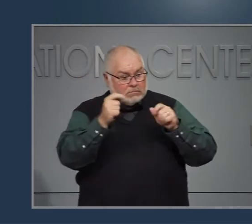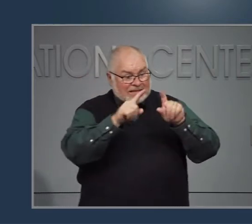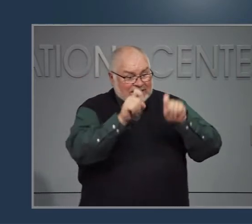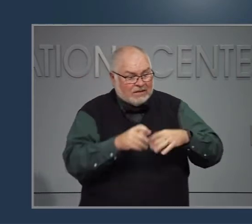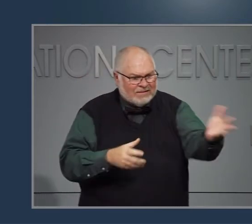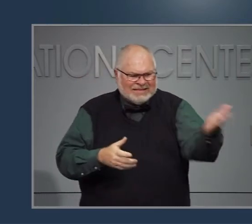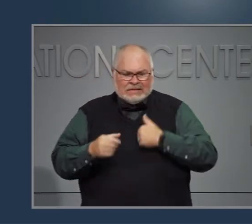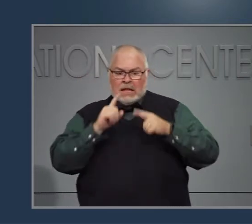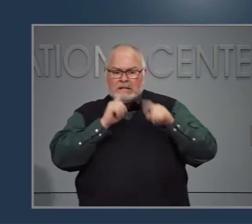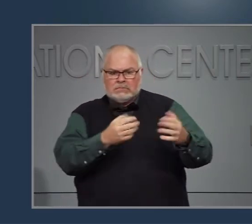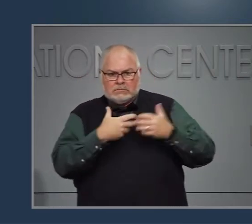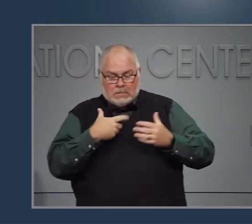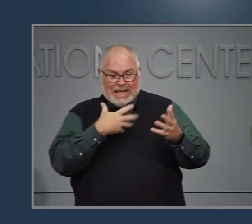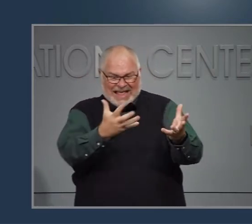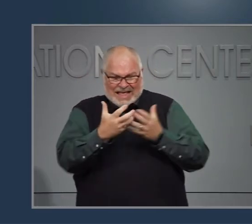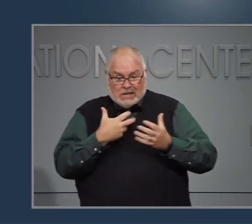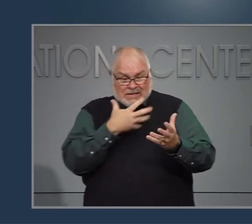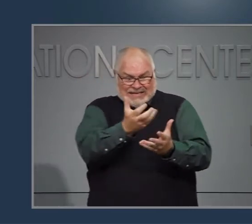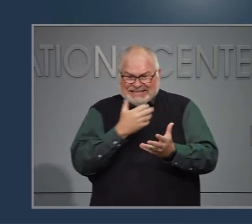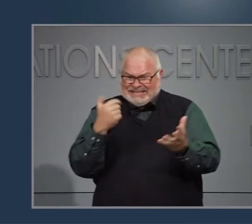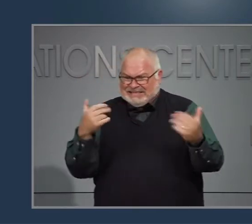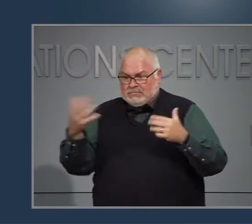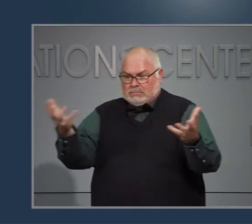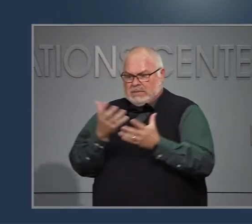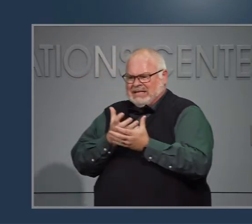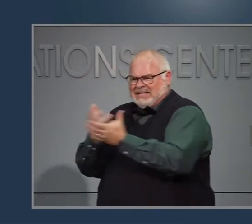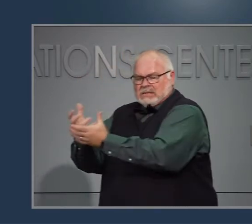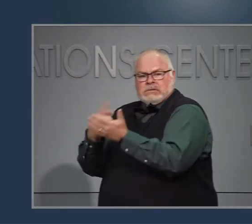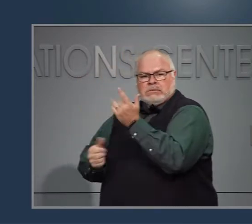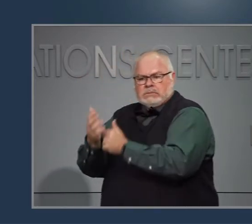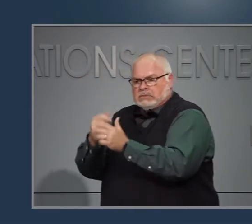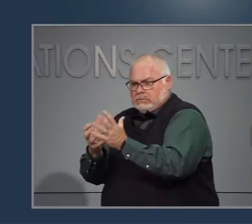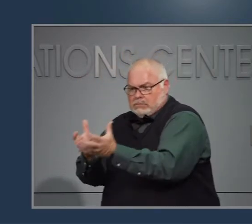diecinueve oportunamente, al Departamento de Salud local, a partir de ese momento